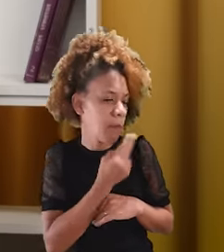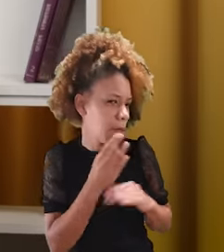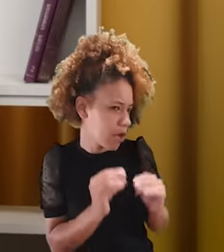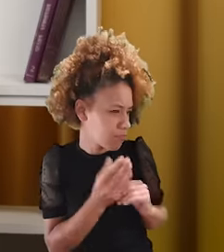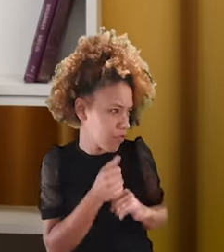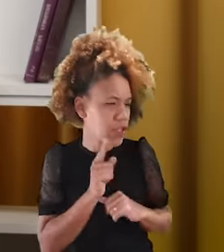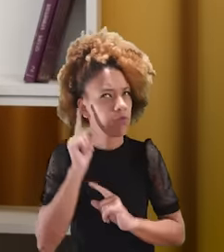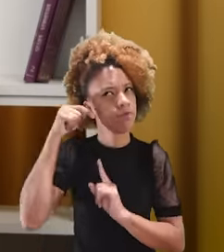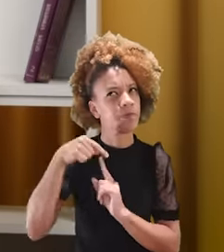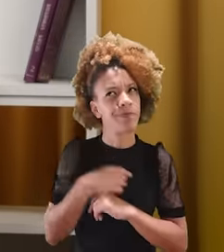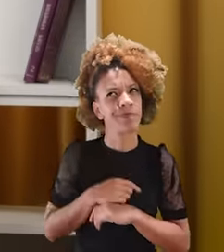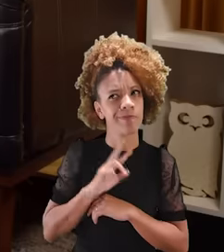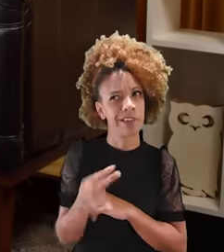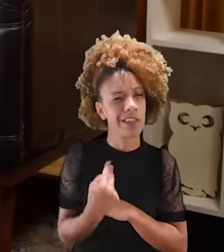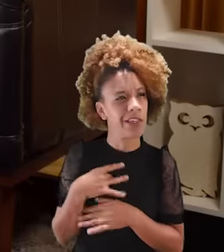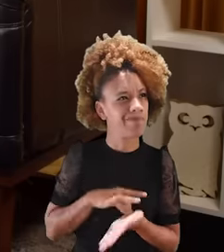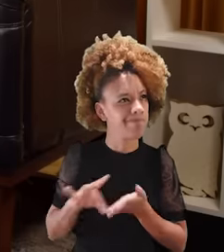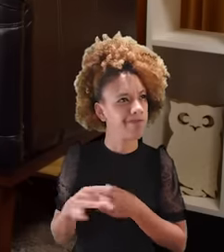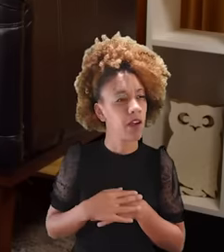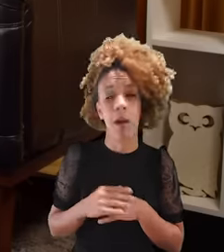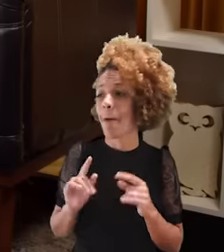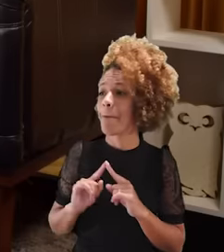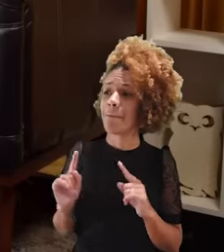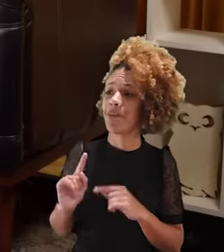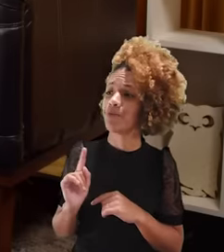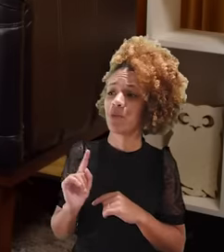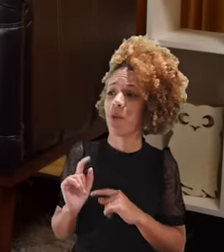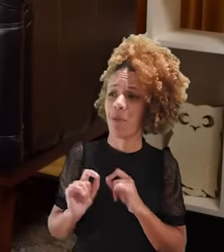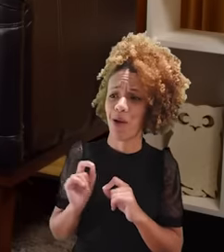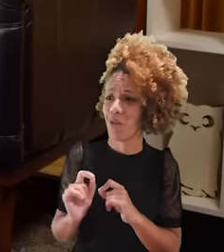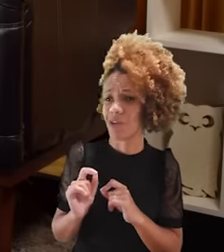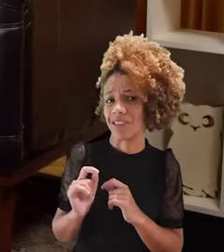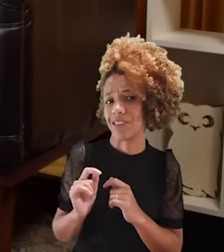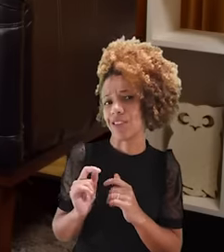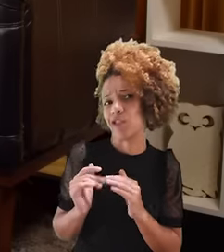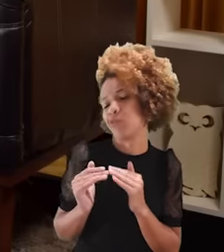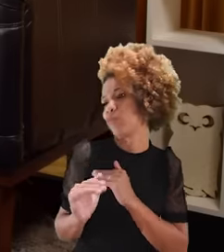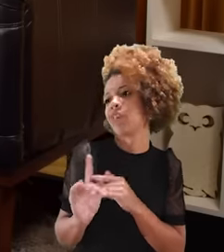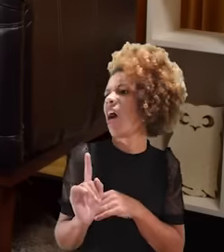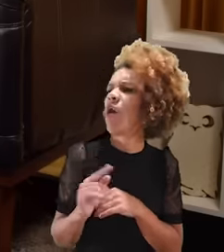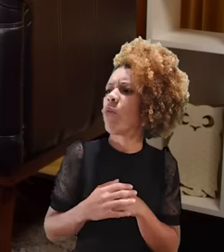internamente pensando ele odiou Mas isso não é uma coisa que eu tomo contra eu registro Porque para